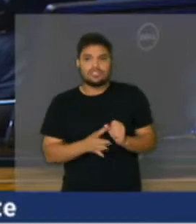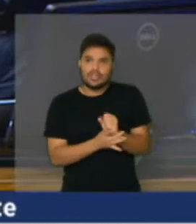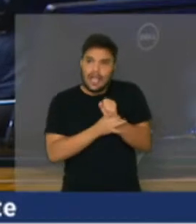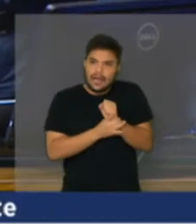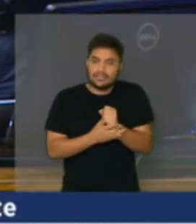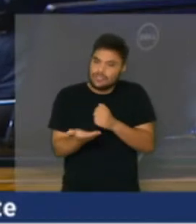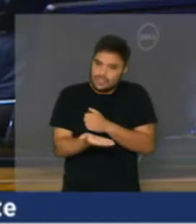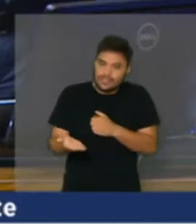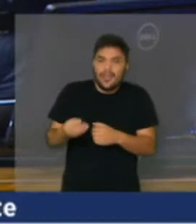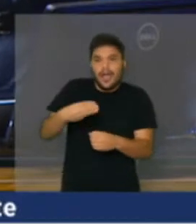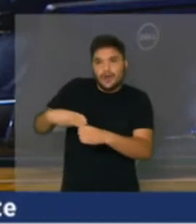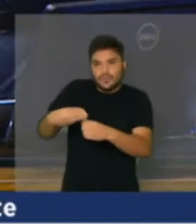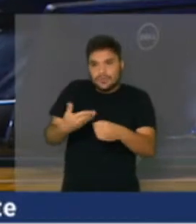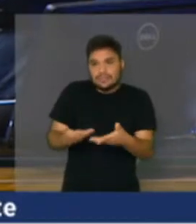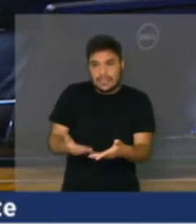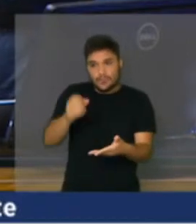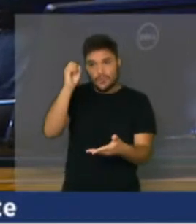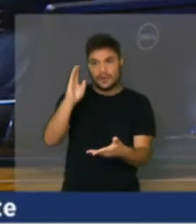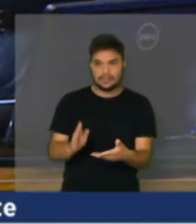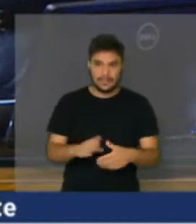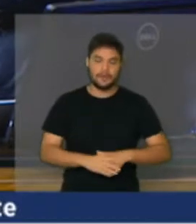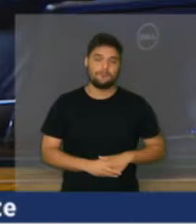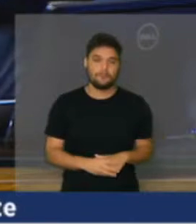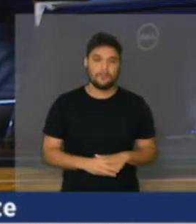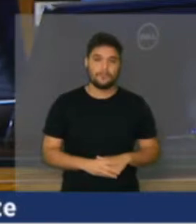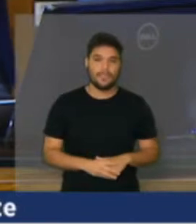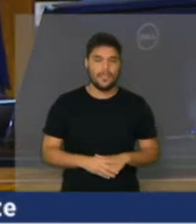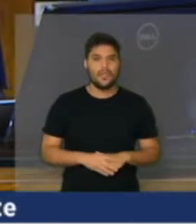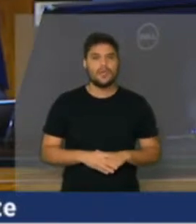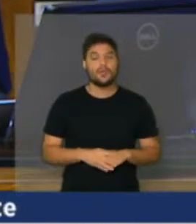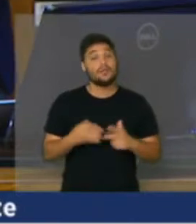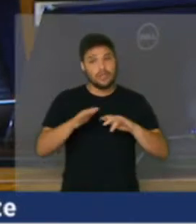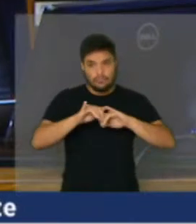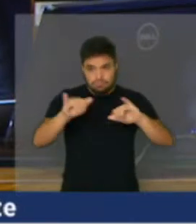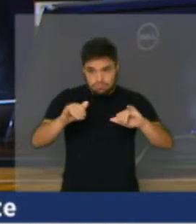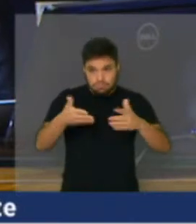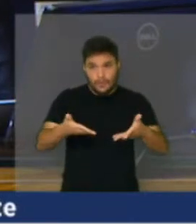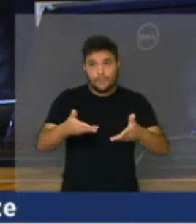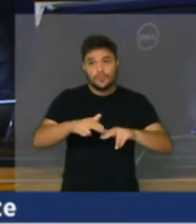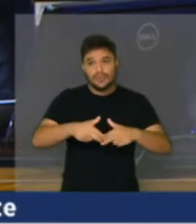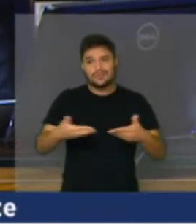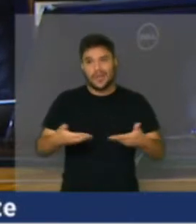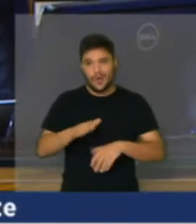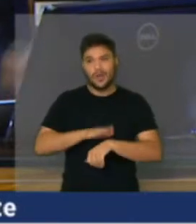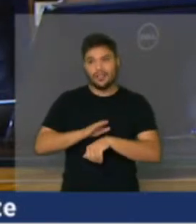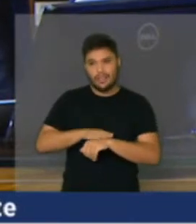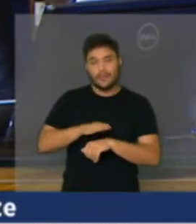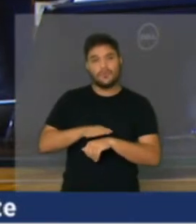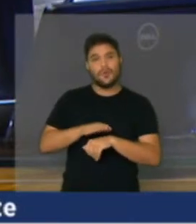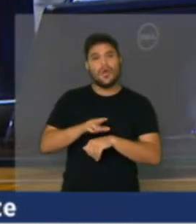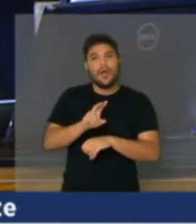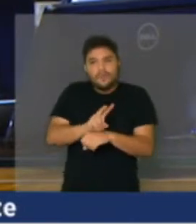ENTÃO, DITO ISSO, EU VOU PASSAR A PRESIDÊNCIA AO DEPUTADO AROLDO E OS TEMPOS DE LÍDERES QUE ESTÃO NA FILA